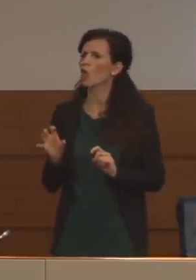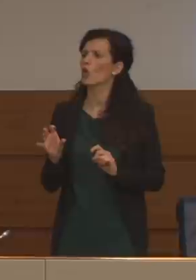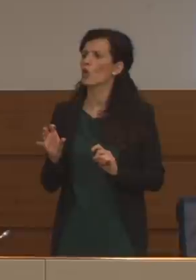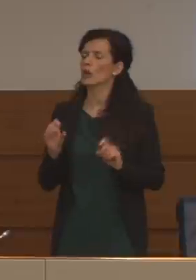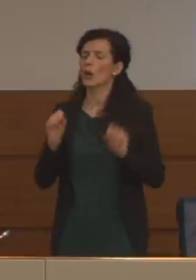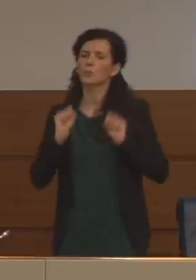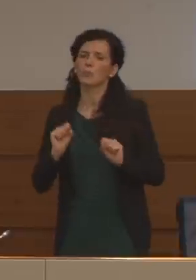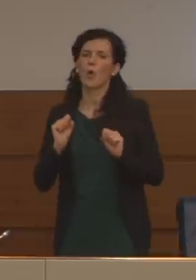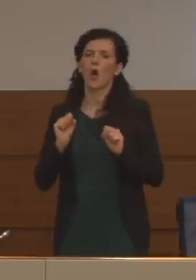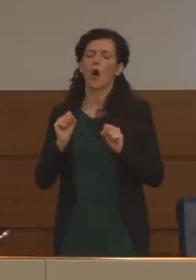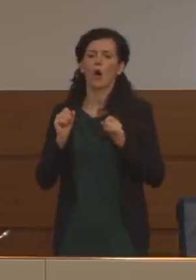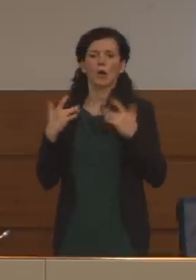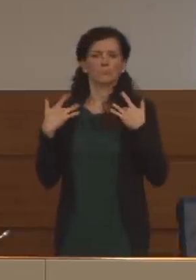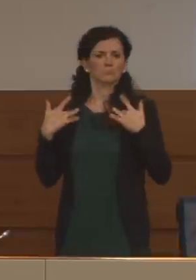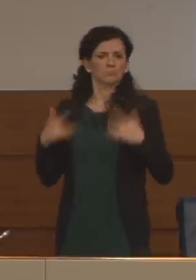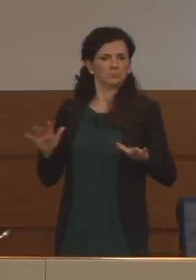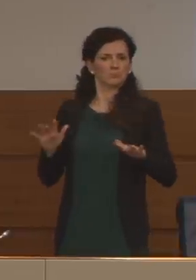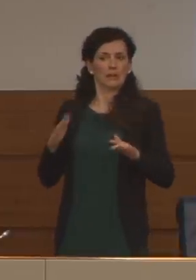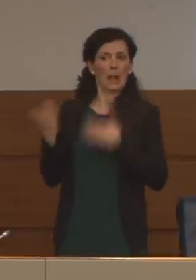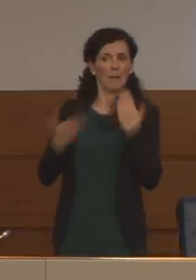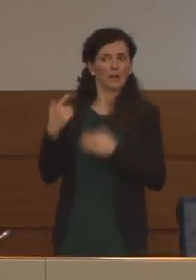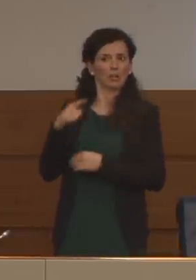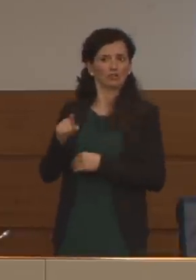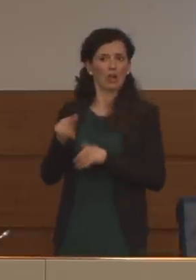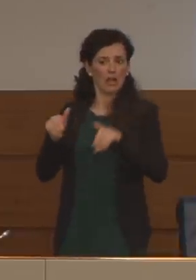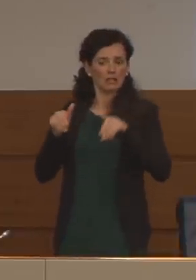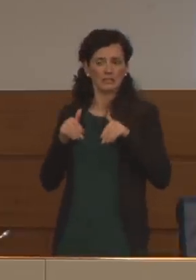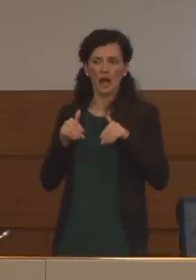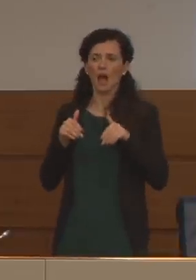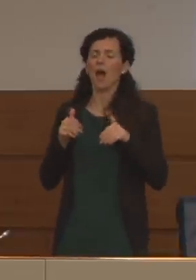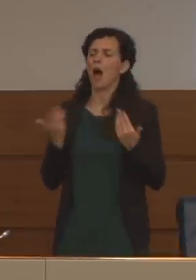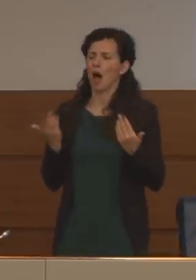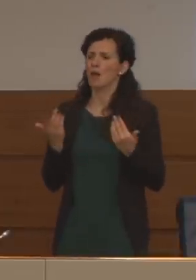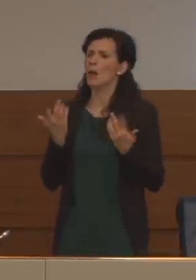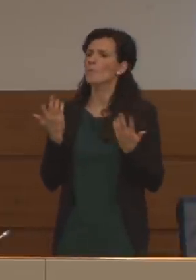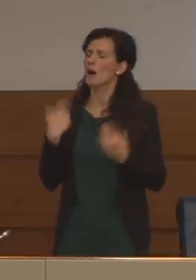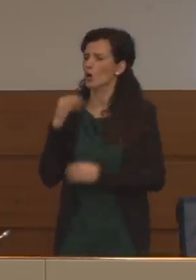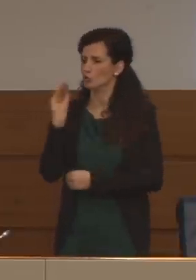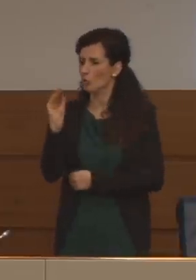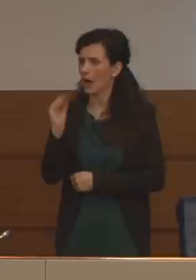emergenza ma una domanda specifica sulla Puglia visto che da ieri i contagi sono